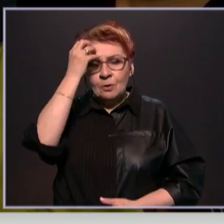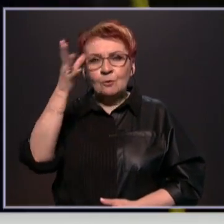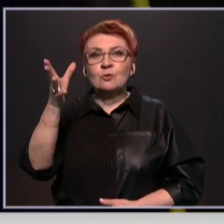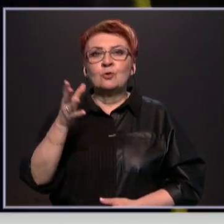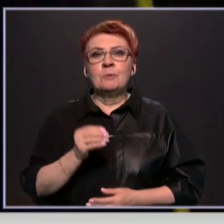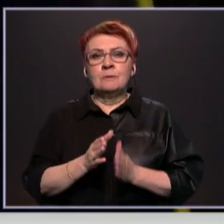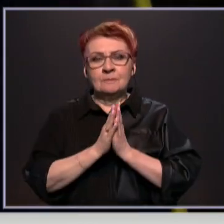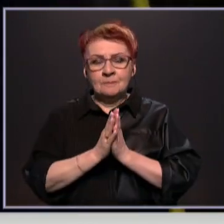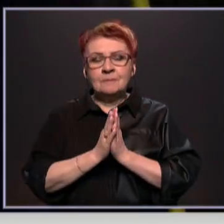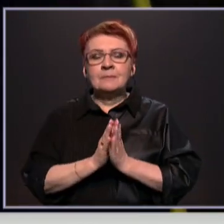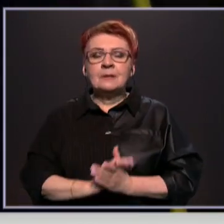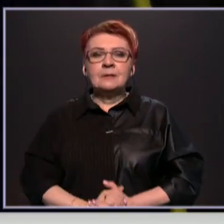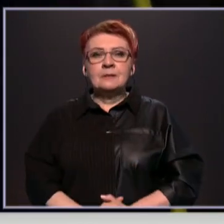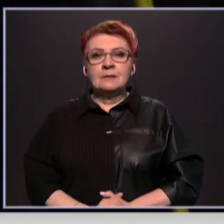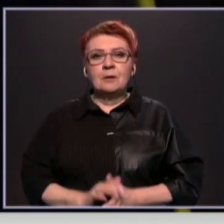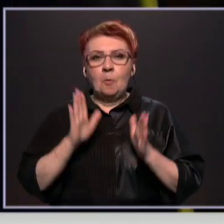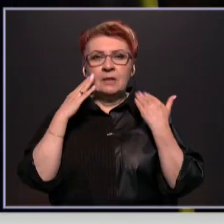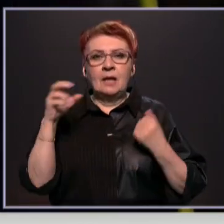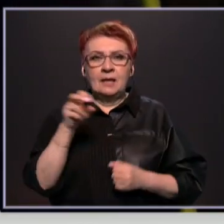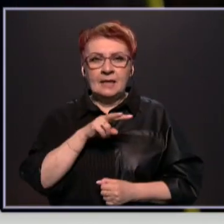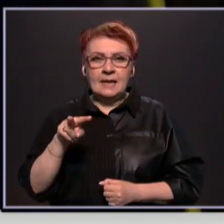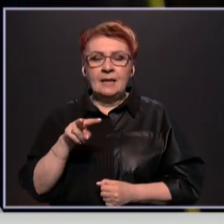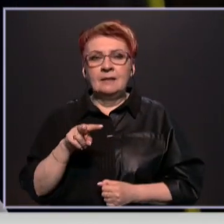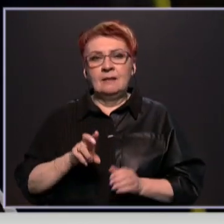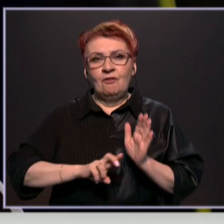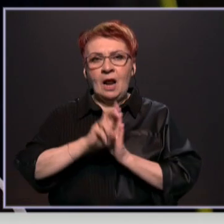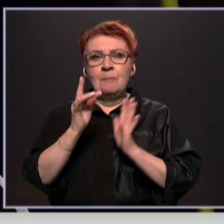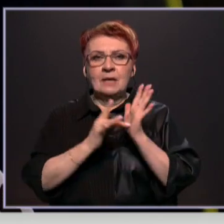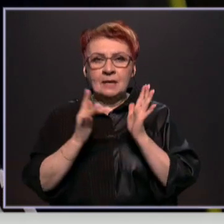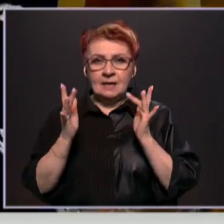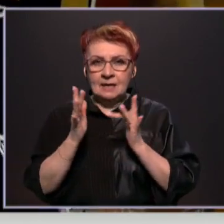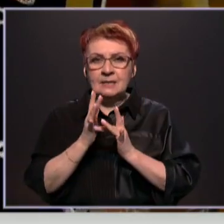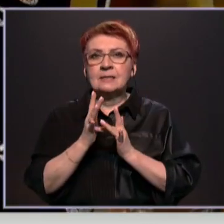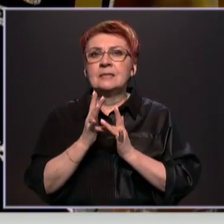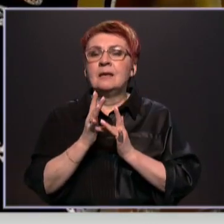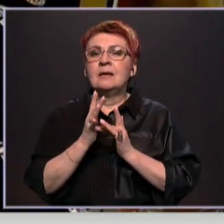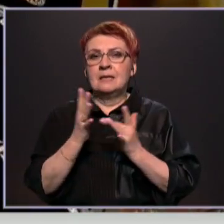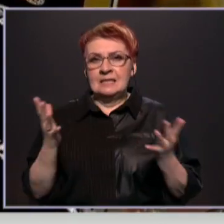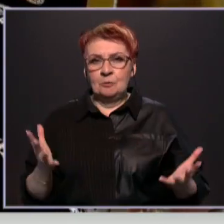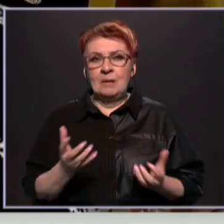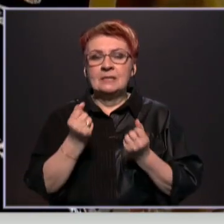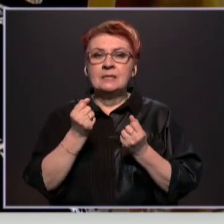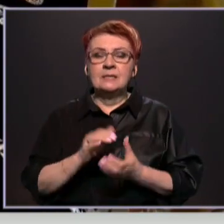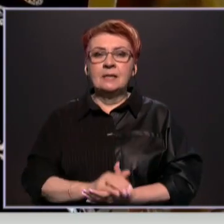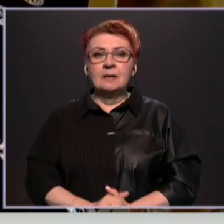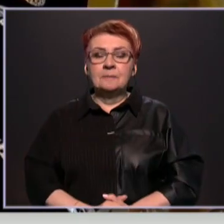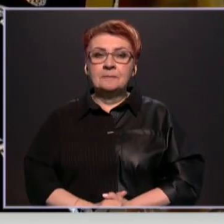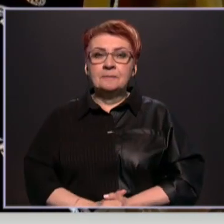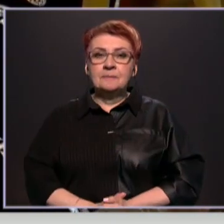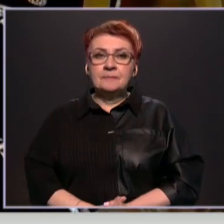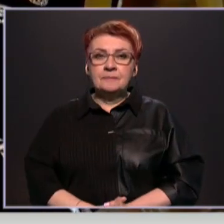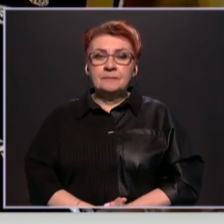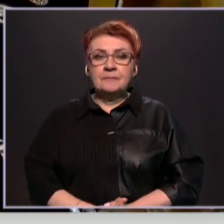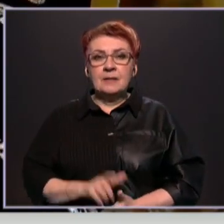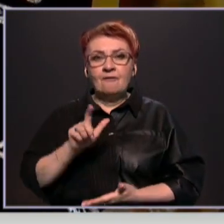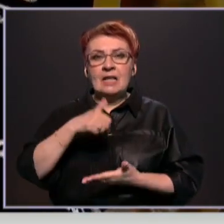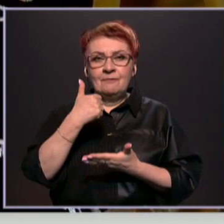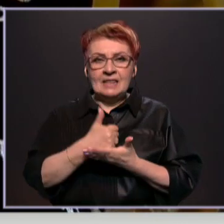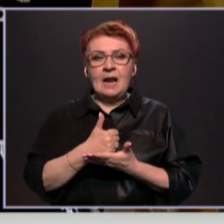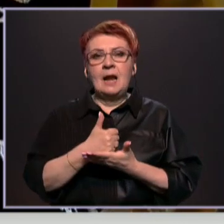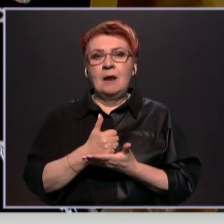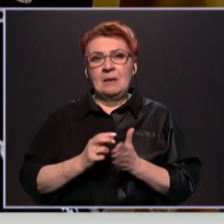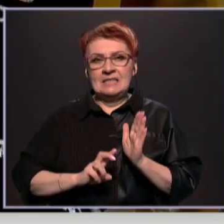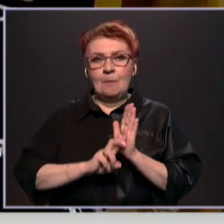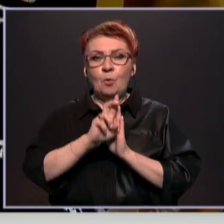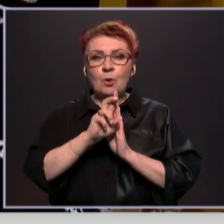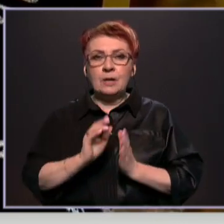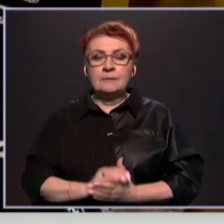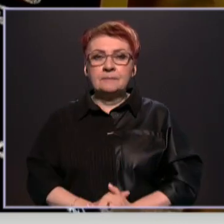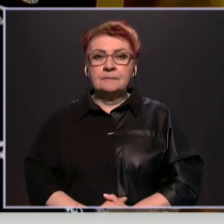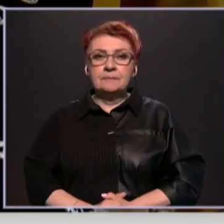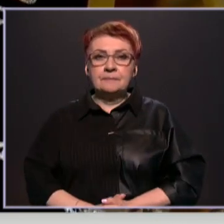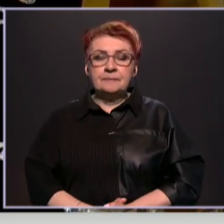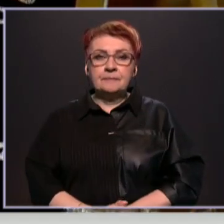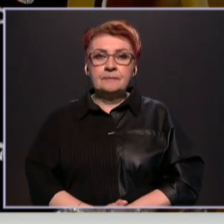ученицы есть любовь и мыти между собою глаголы ему Симон Петр Господи Камы иши отвечаем и ему